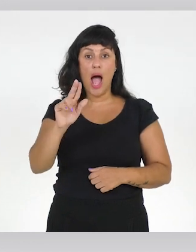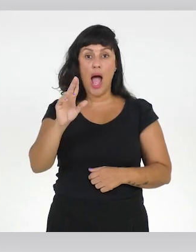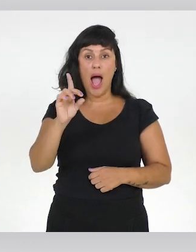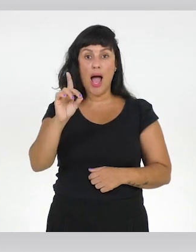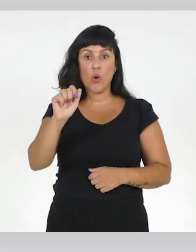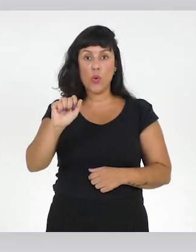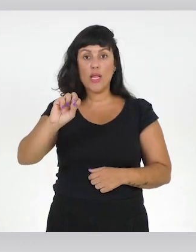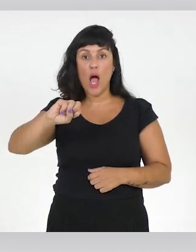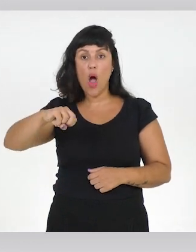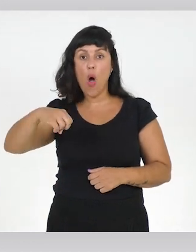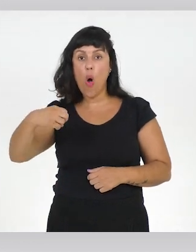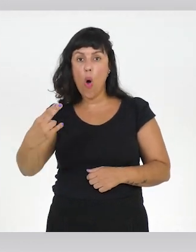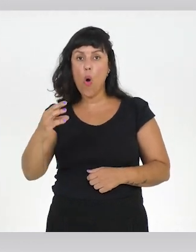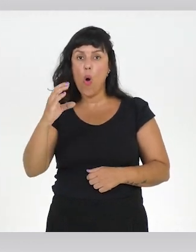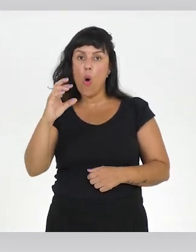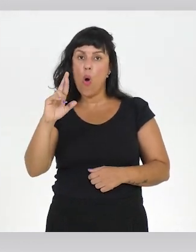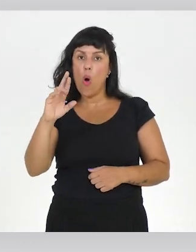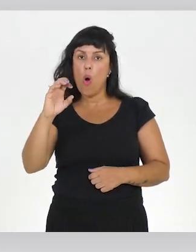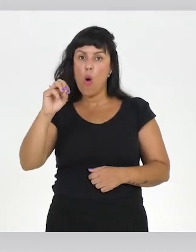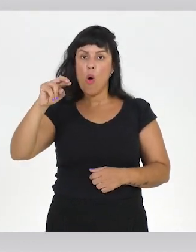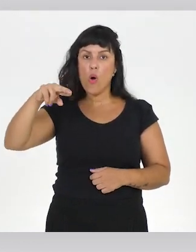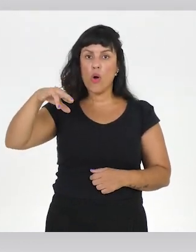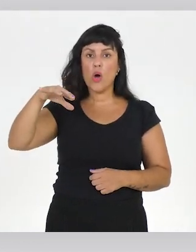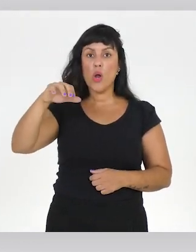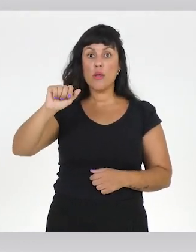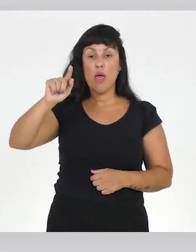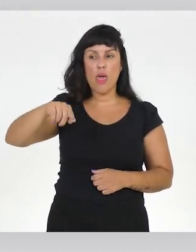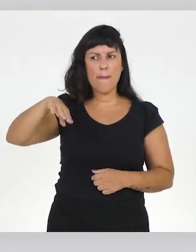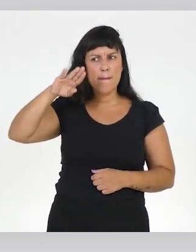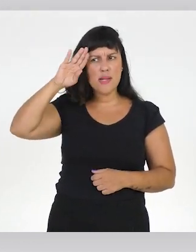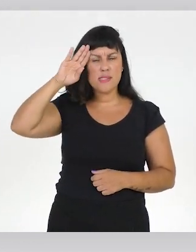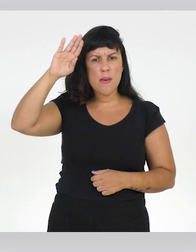que leva o paciente para realizar o tratamento fisioterapêutico.